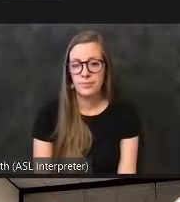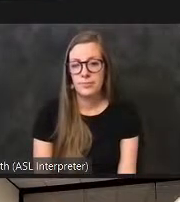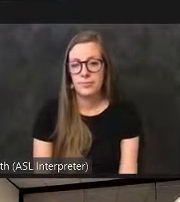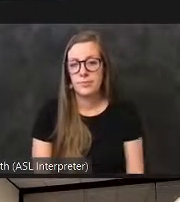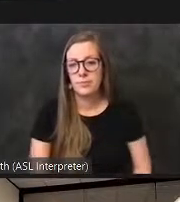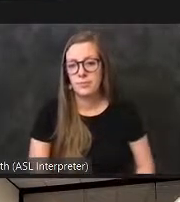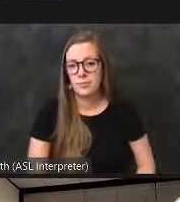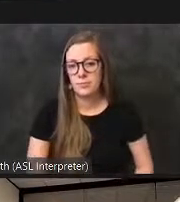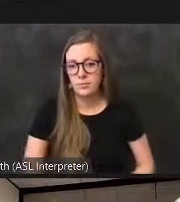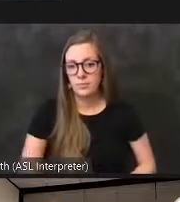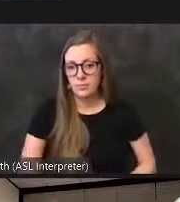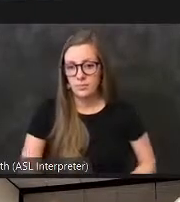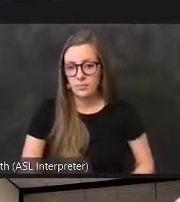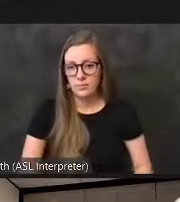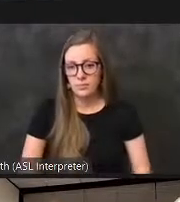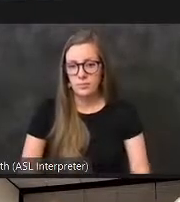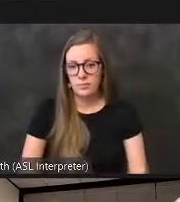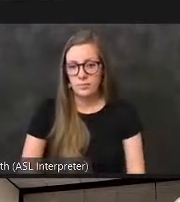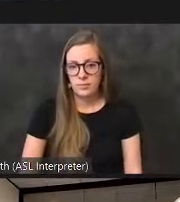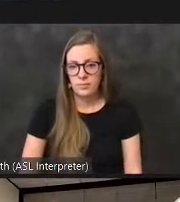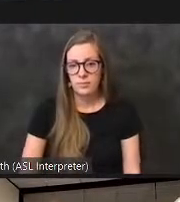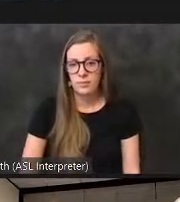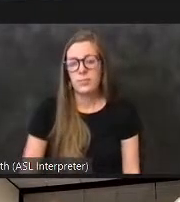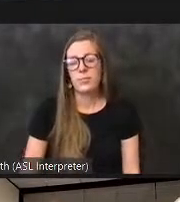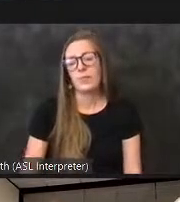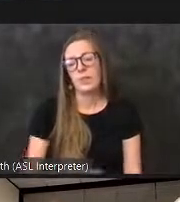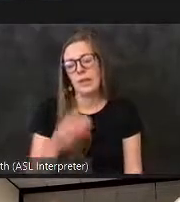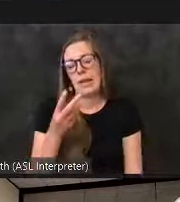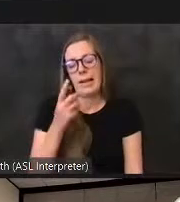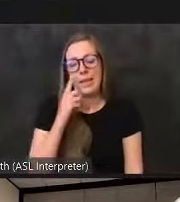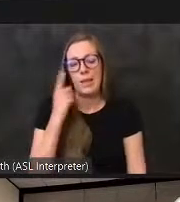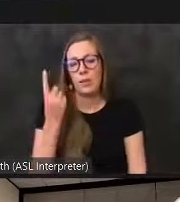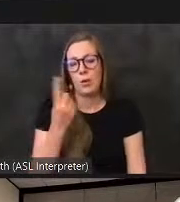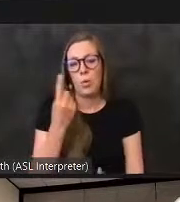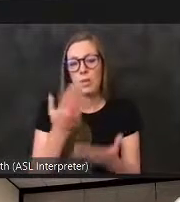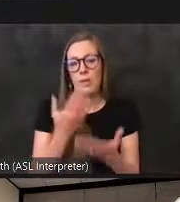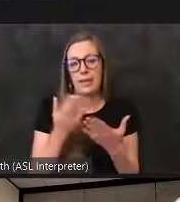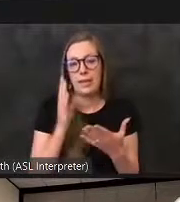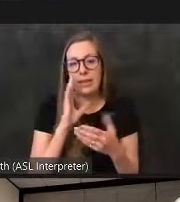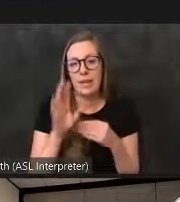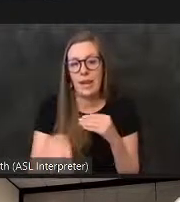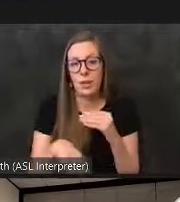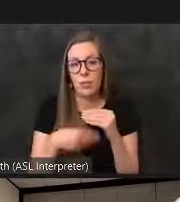Con respecto a la adjunta del Estado y esa habilidad, la